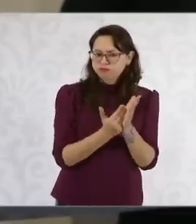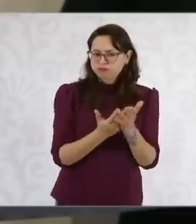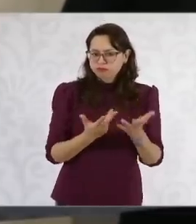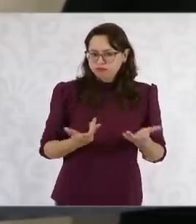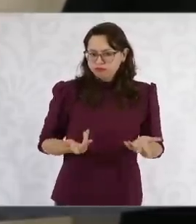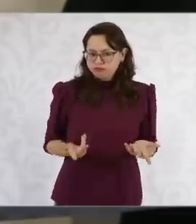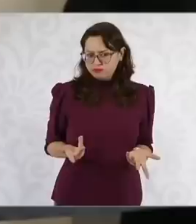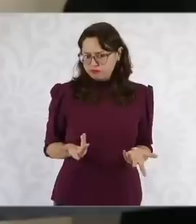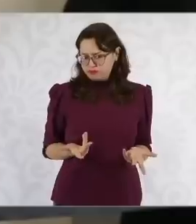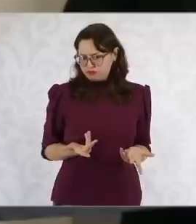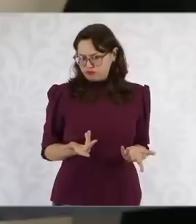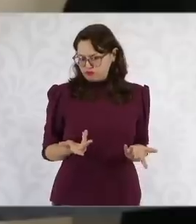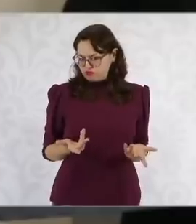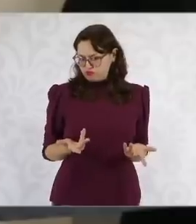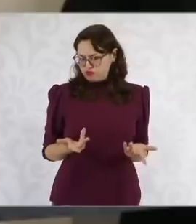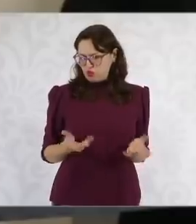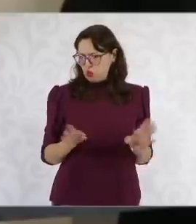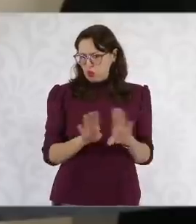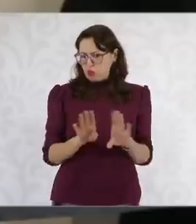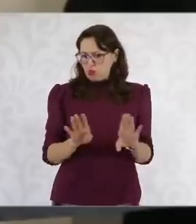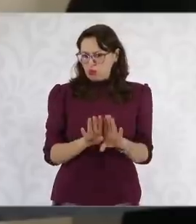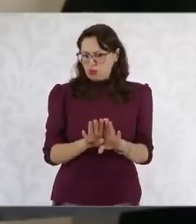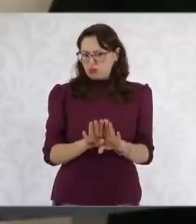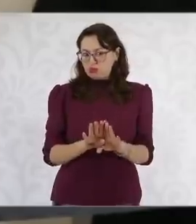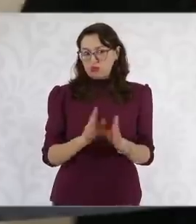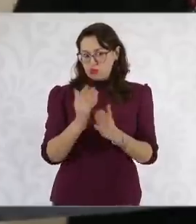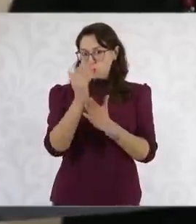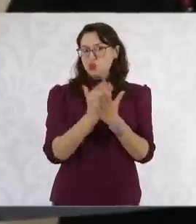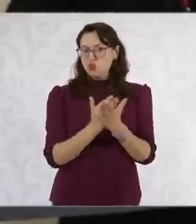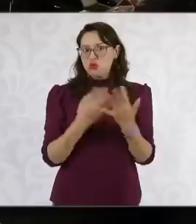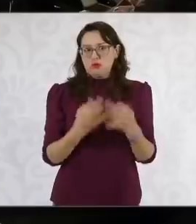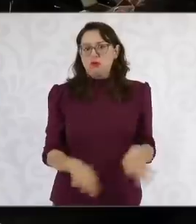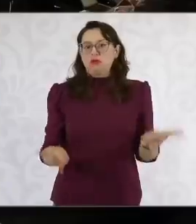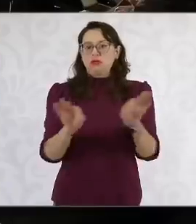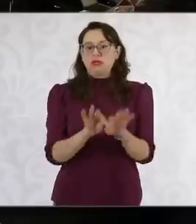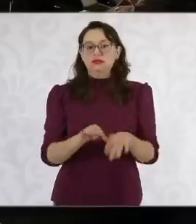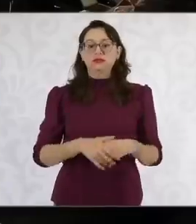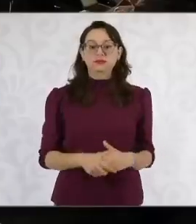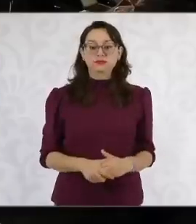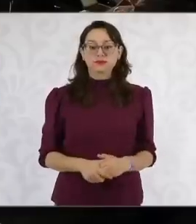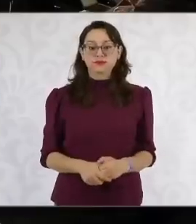esta disminución importante presidenta sería mi primera pregunta hay una estrategia que se